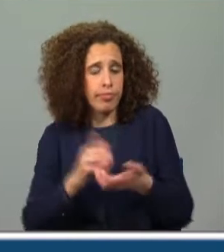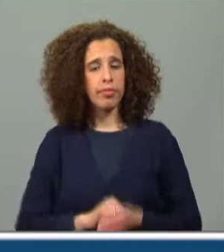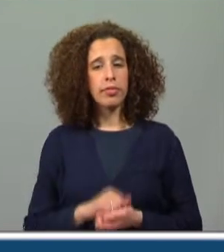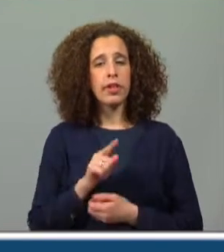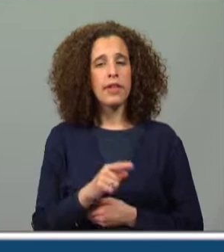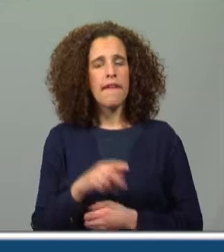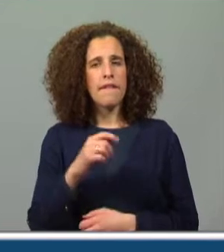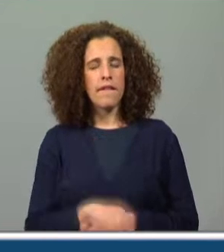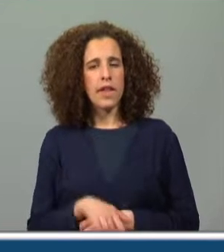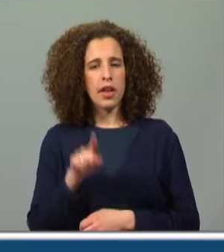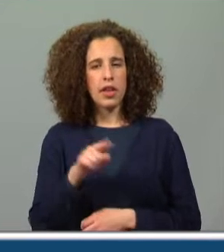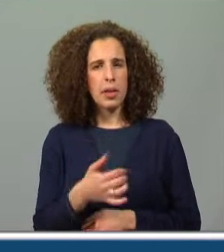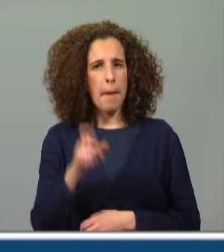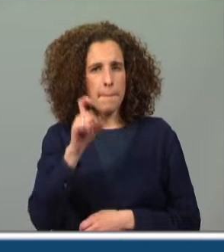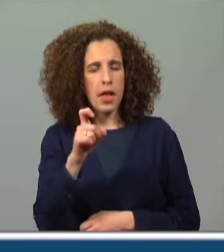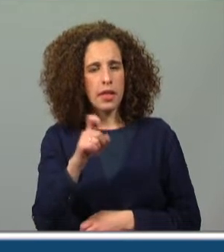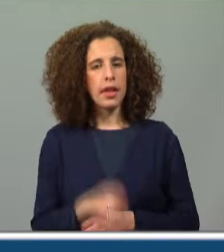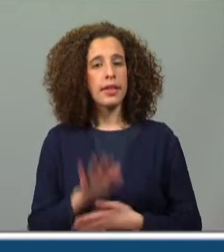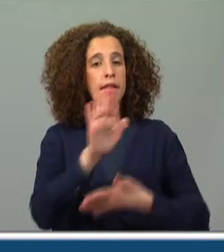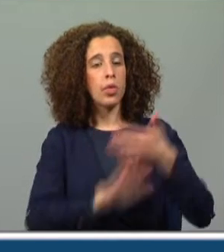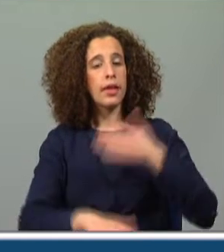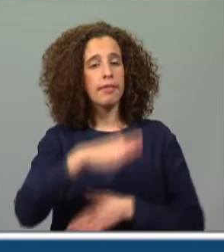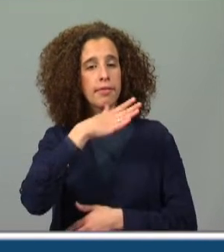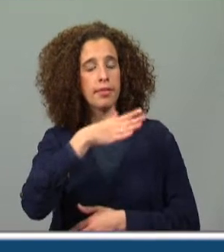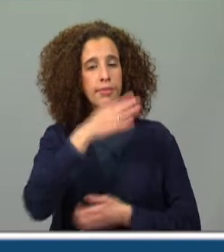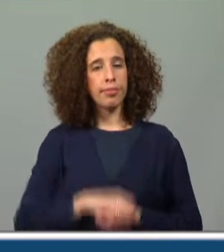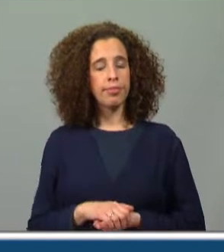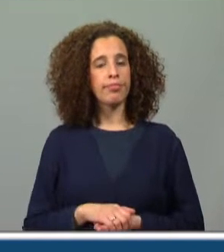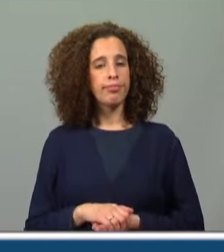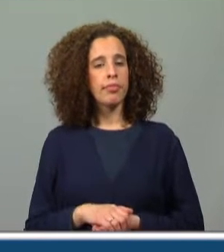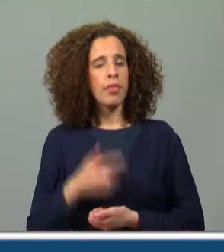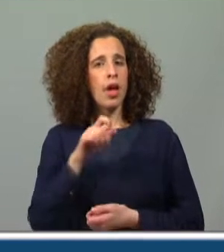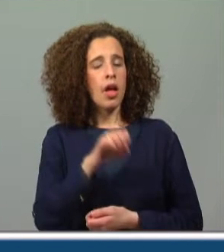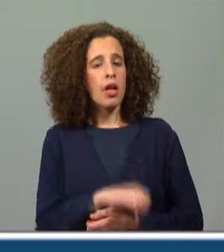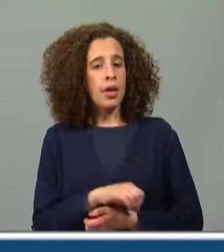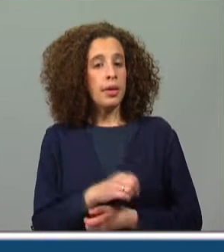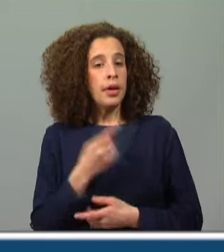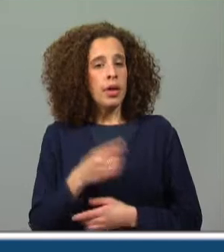crueldade da colega da narradora e qual era a reação dela vou que aberta 敘述者同事的殘忍她的反應是什麼 我會打開它